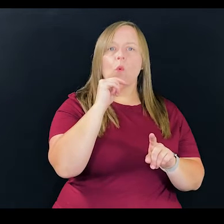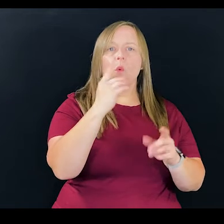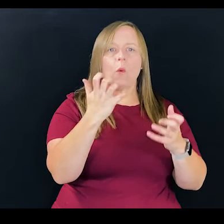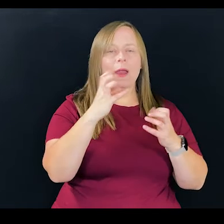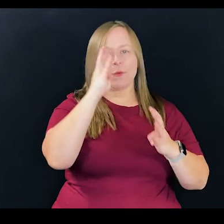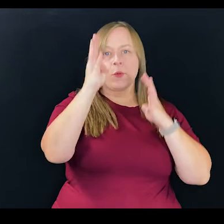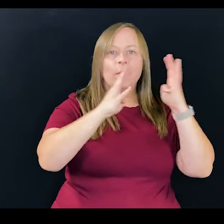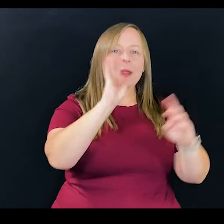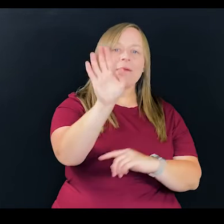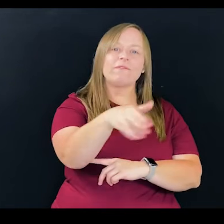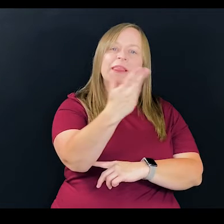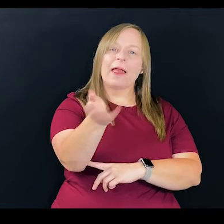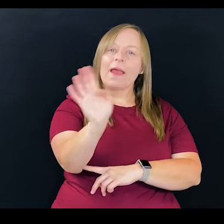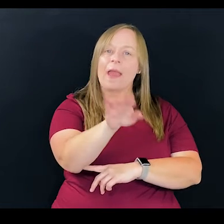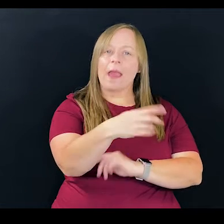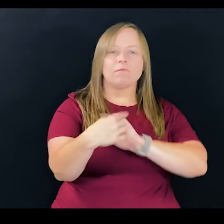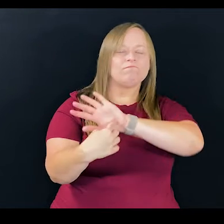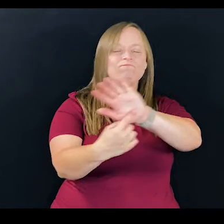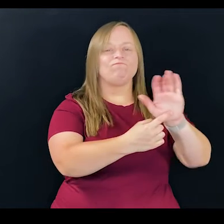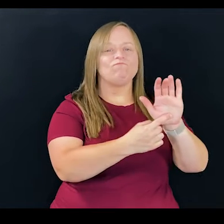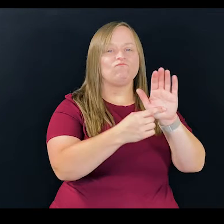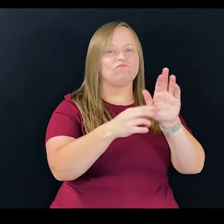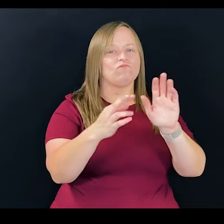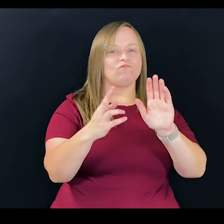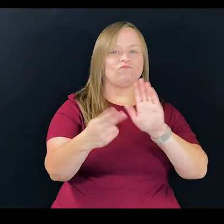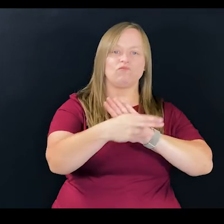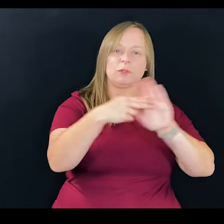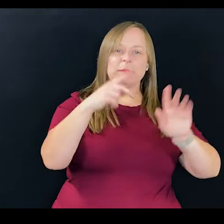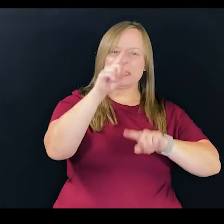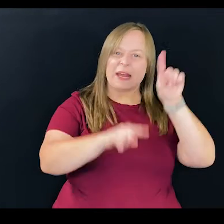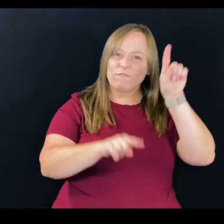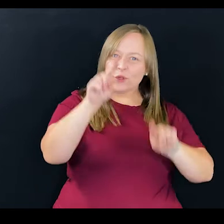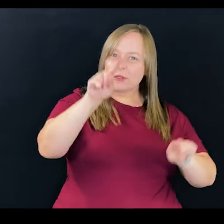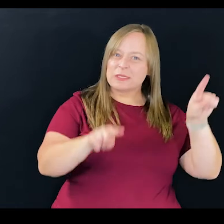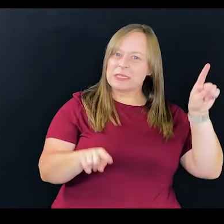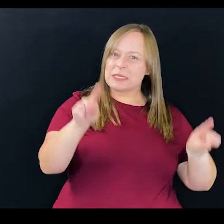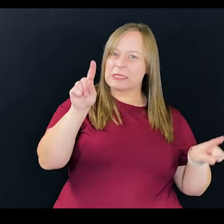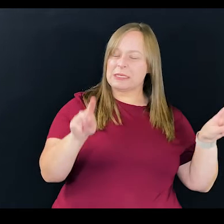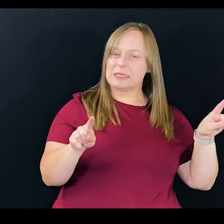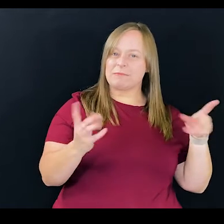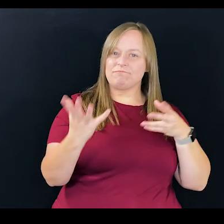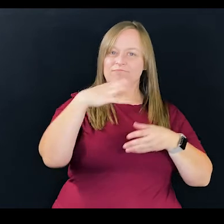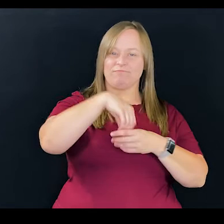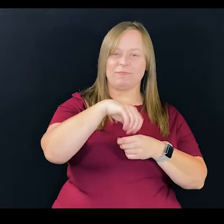que quería crear una bandera que representara toda la diversidad